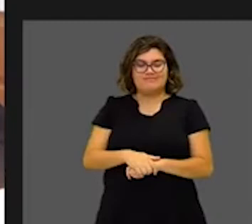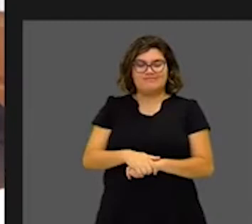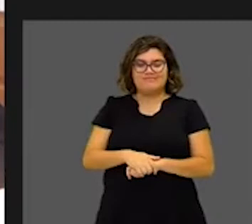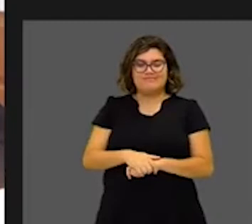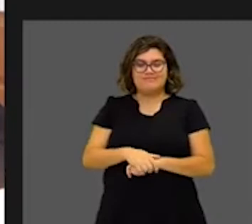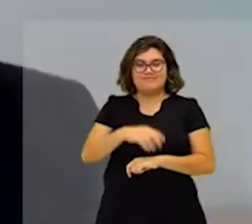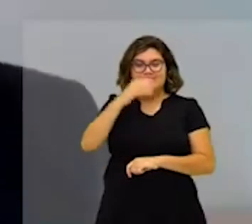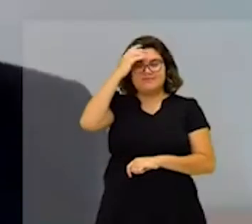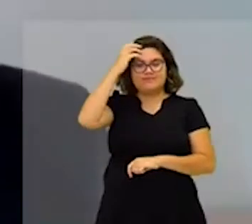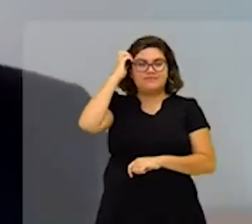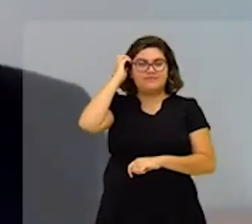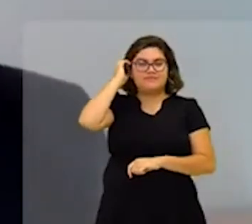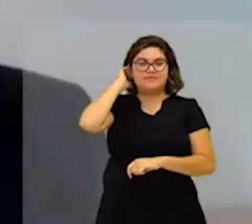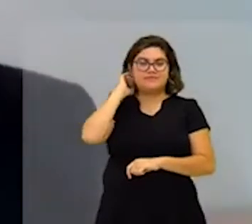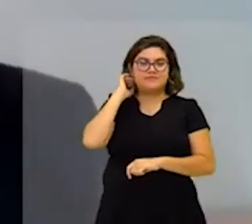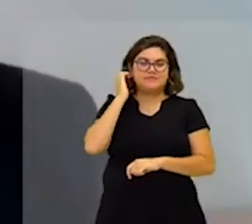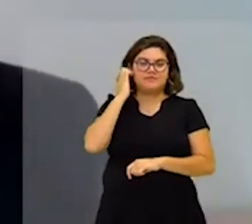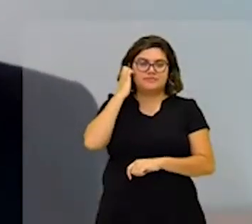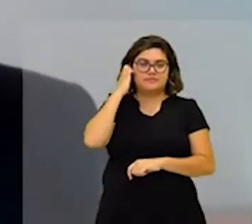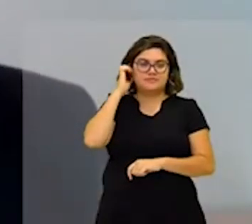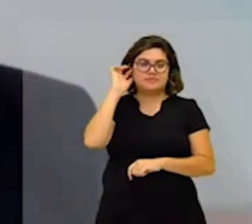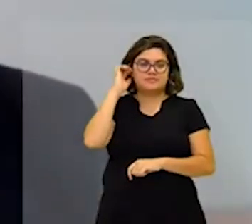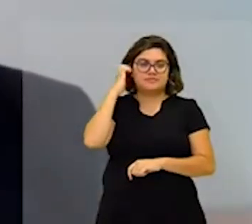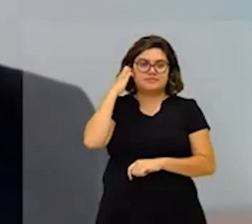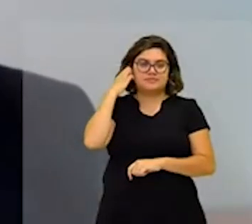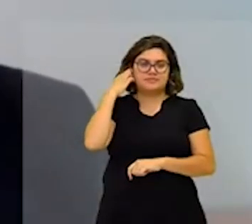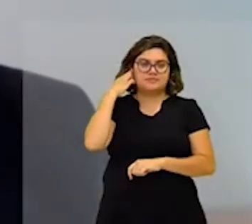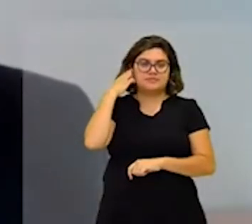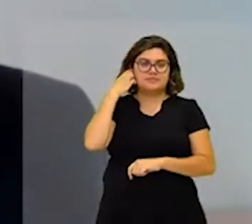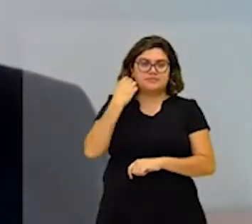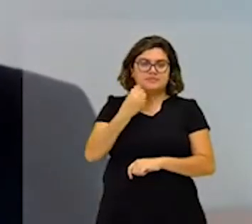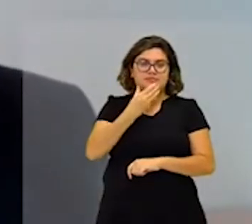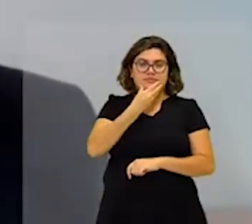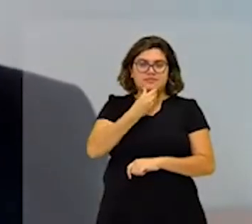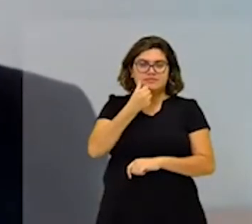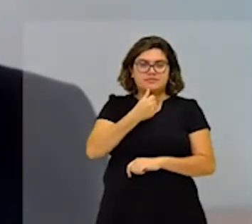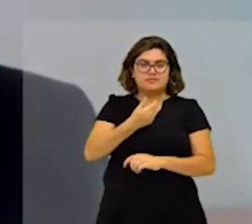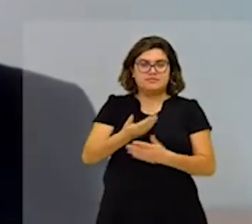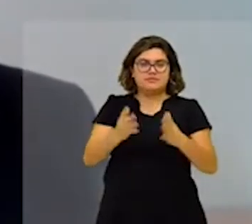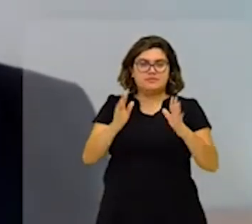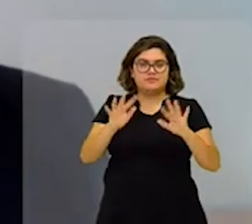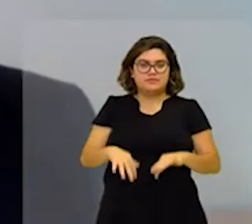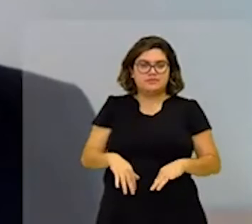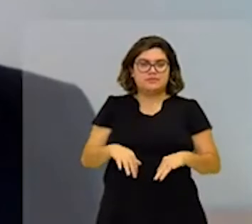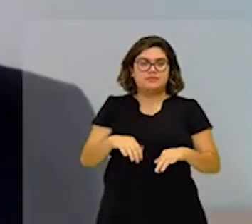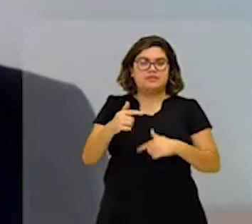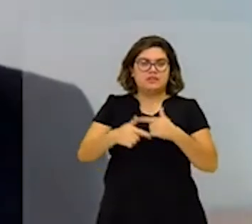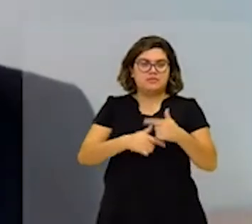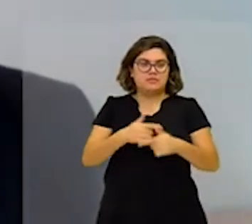Olá senhoras e senhores concluídos os trabalhos dessa primeira mesa informamos